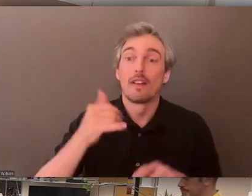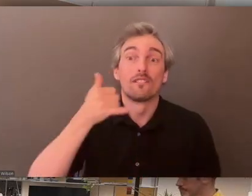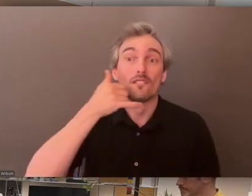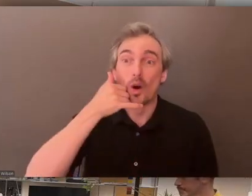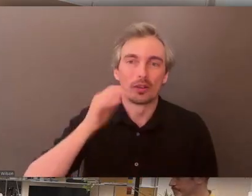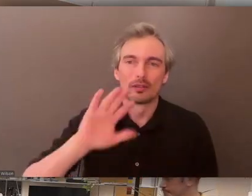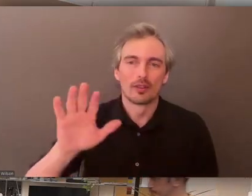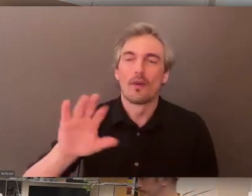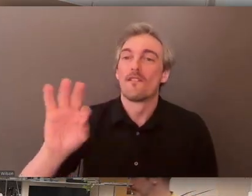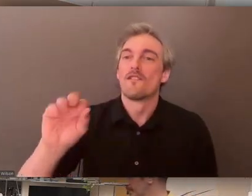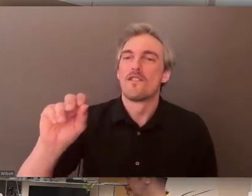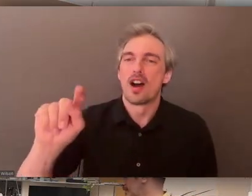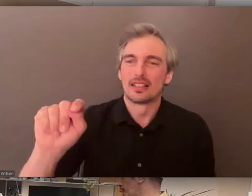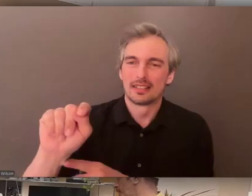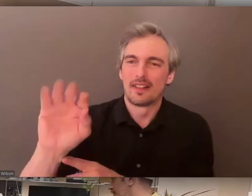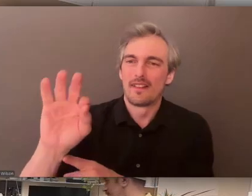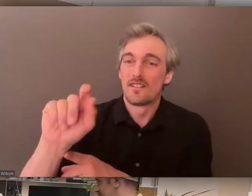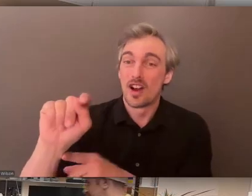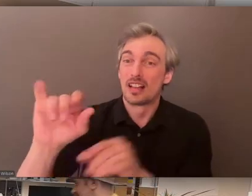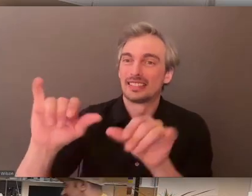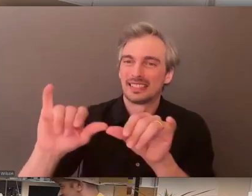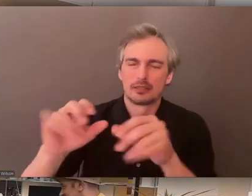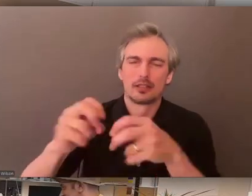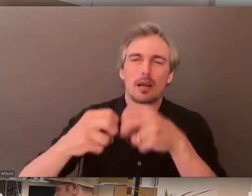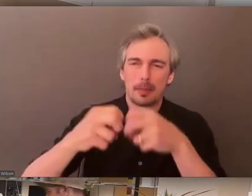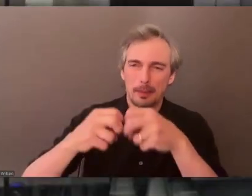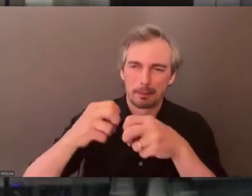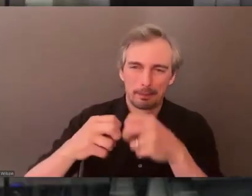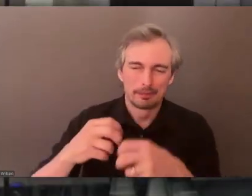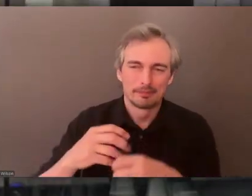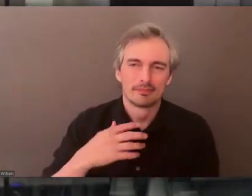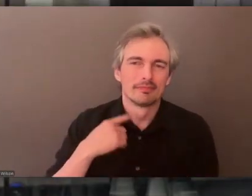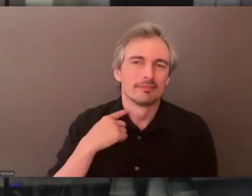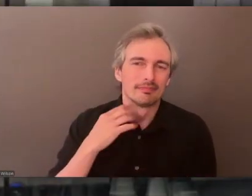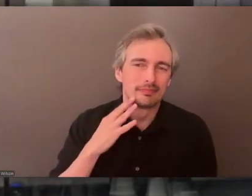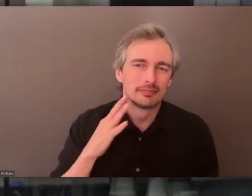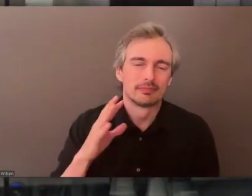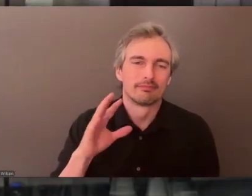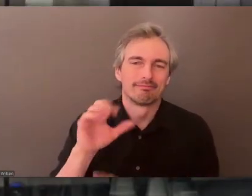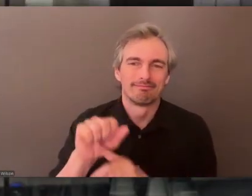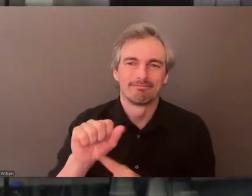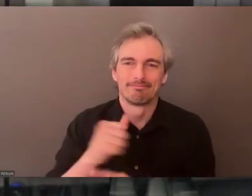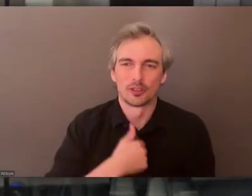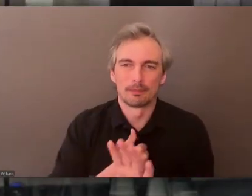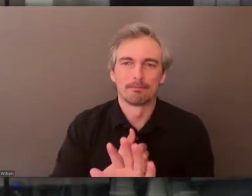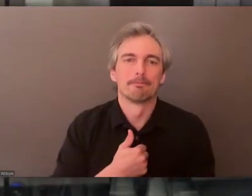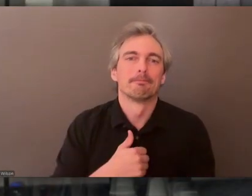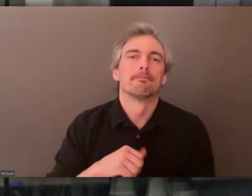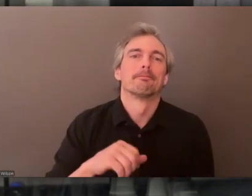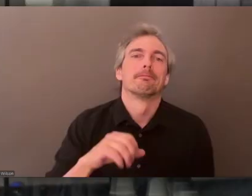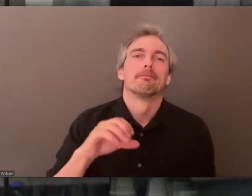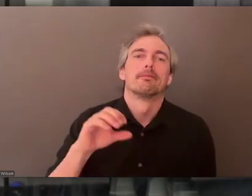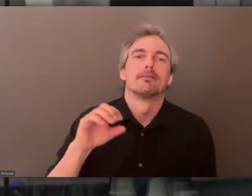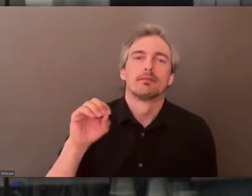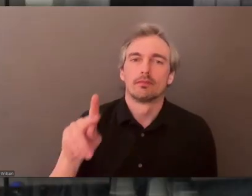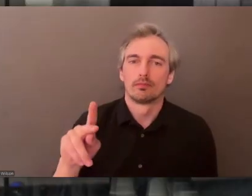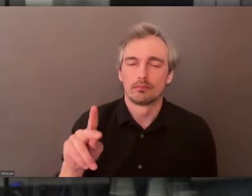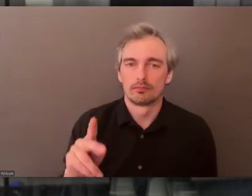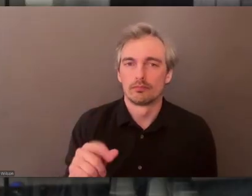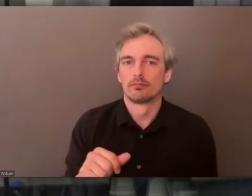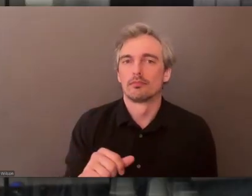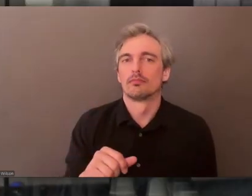通常、 Power BIでフォントサイズの問題が発生するのは、ビジュ アライゼ ーションにあまりにも多くのデ ータを追加しようとする時です。